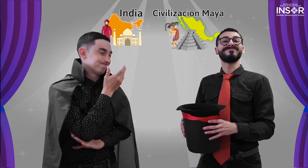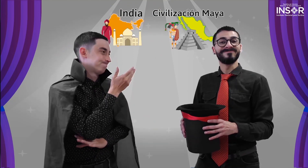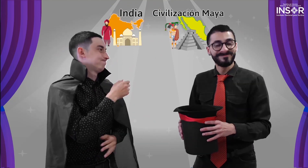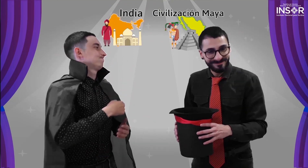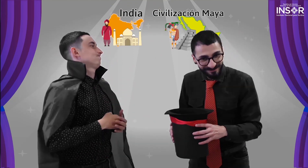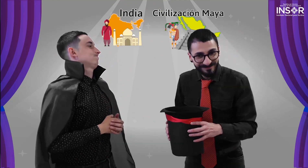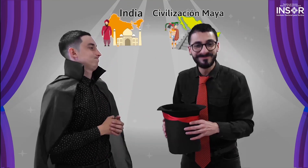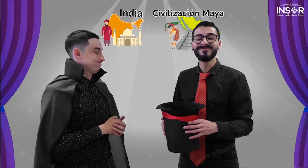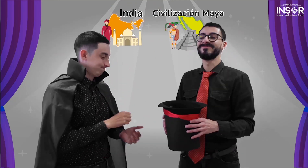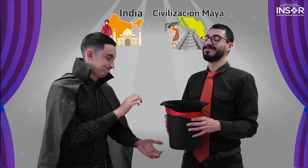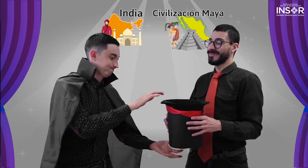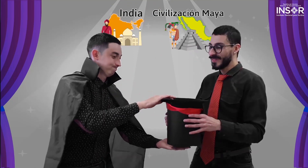Así es.